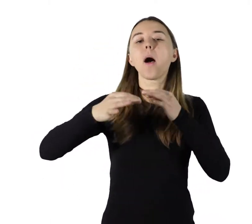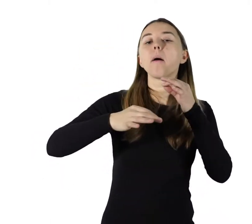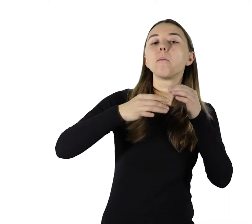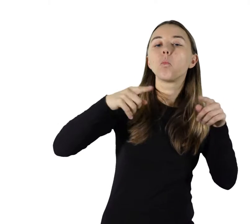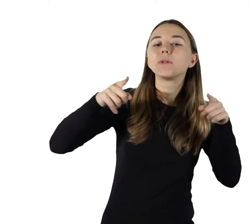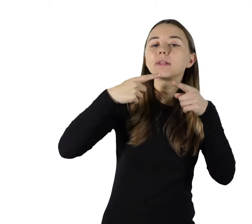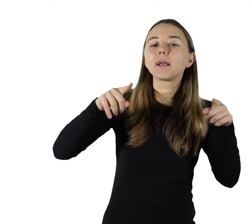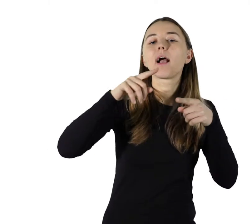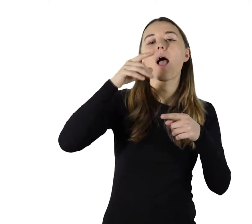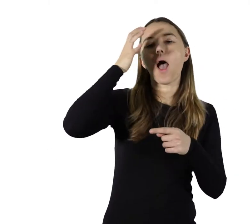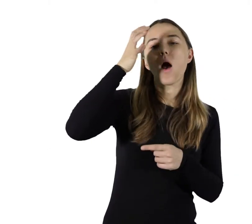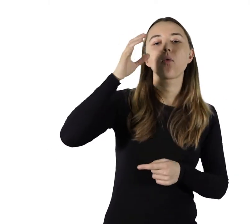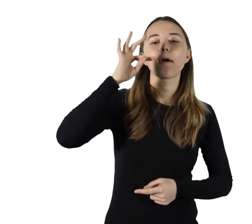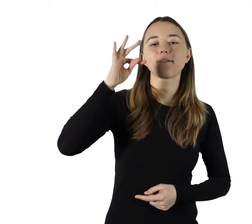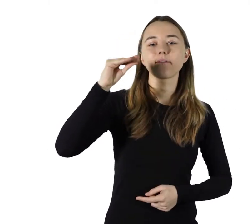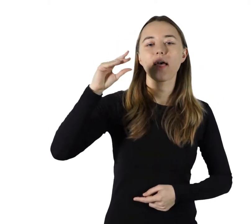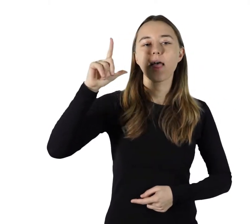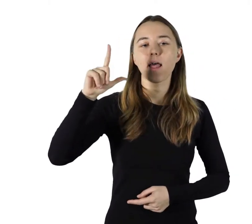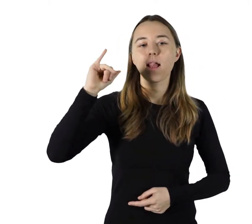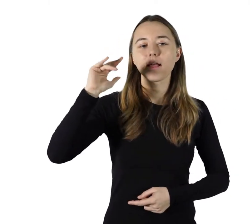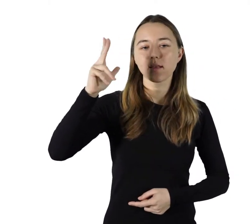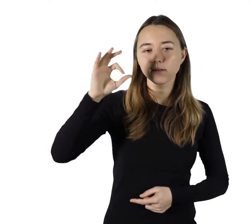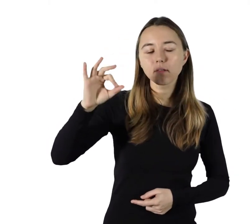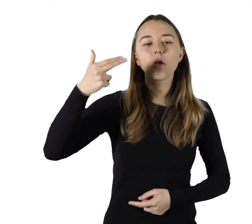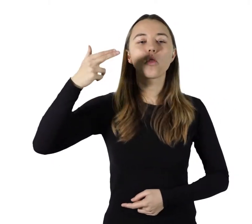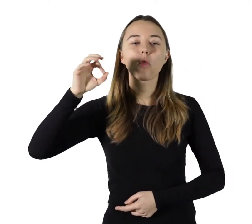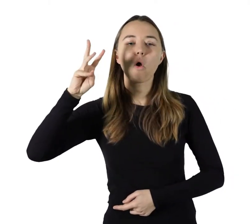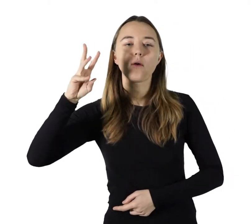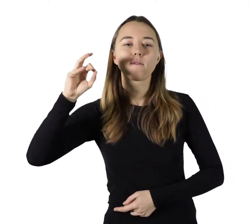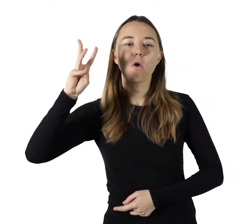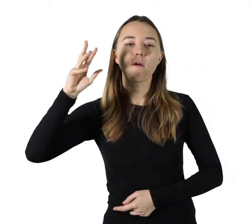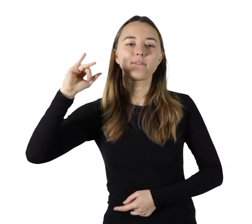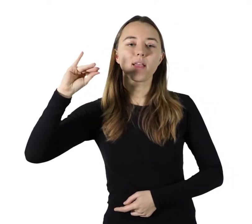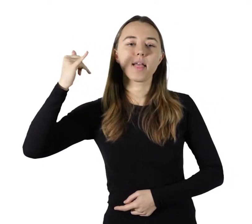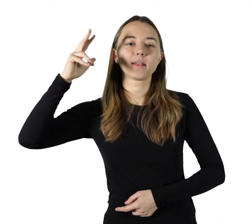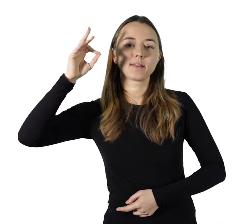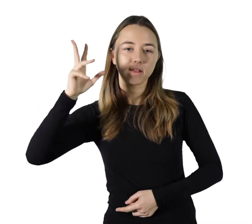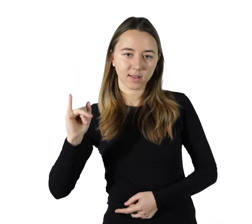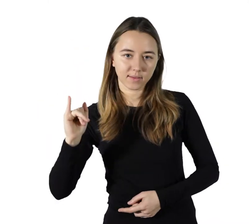i muzyki Feliksa Nowowiejskiego.